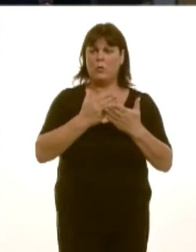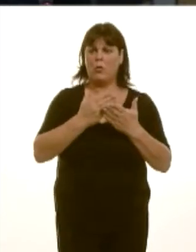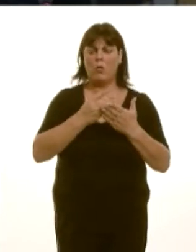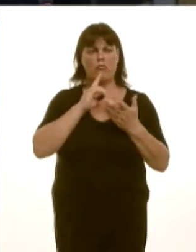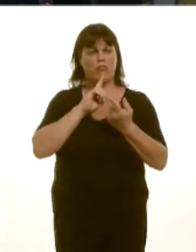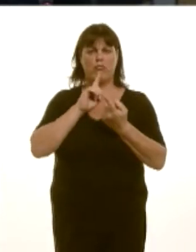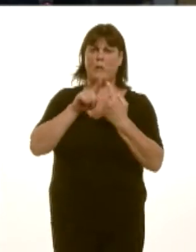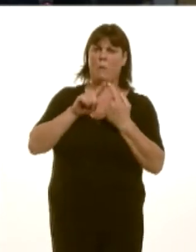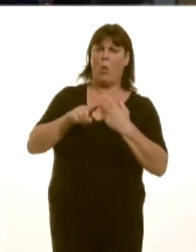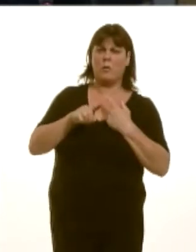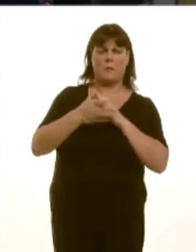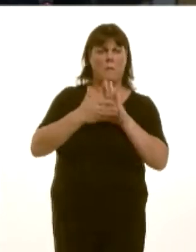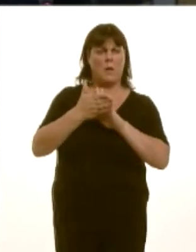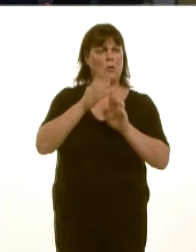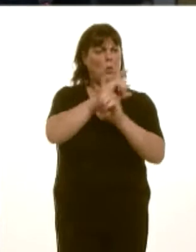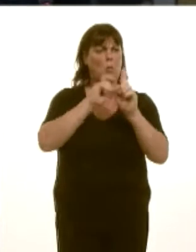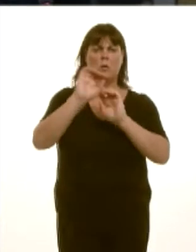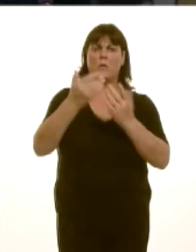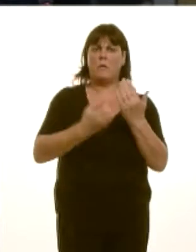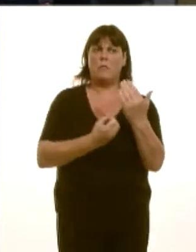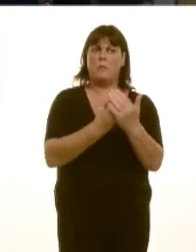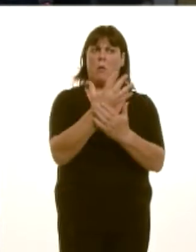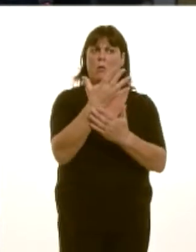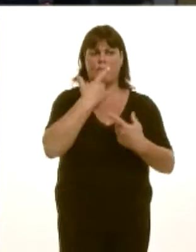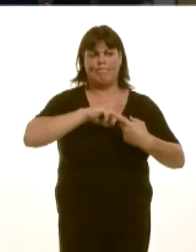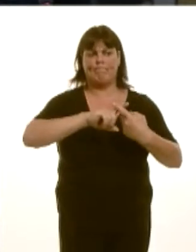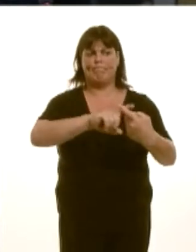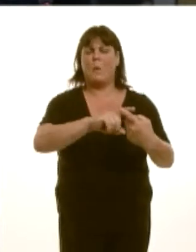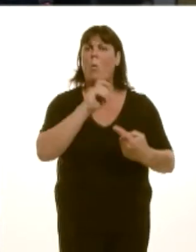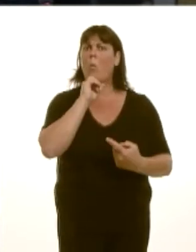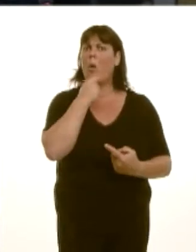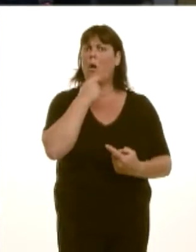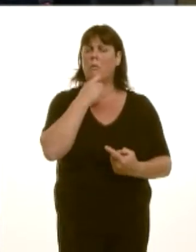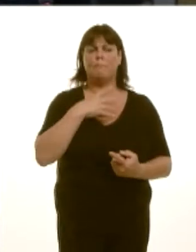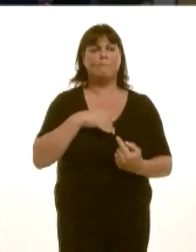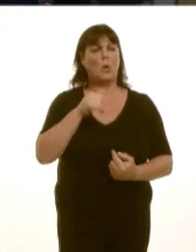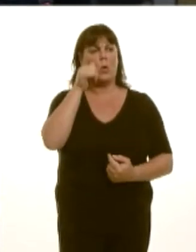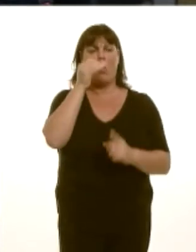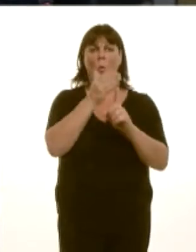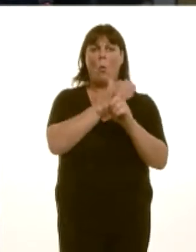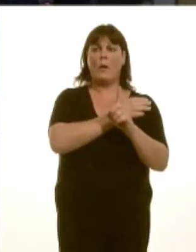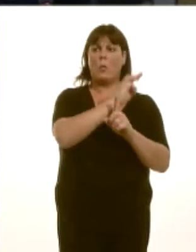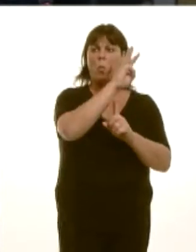i ddal y slac. Nid yw hynny ar gael ym mhob rhan o Bowys, nac yn gyffredin drwy’r gorllewin, ar hyn o bryd.